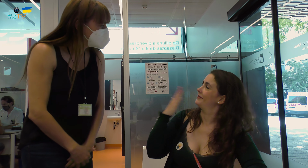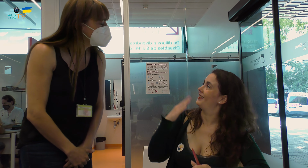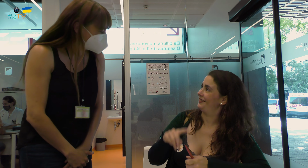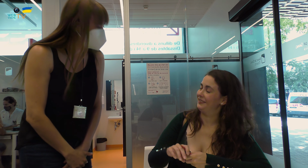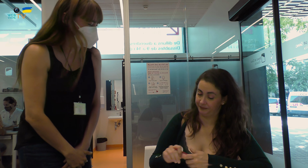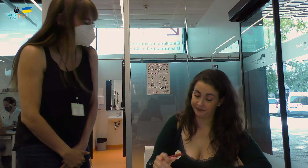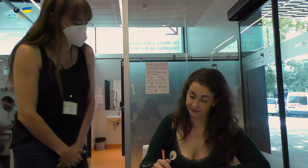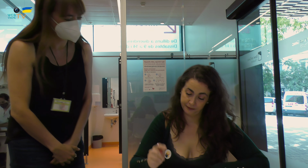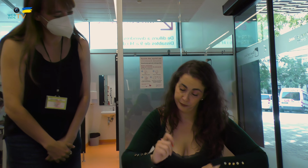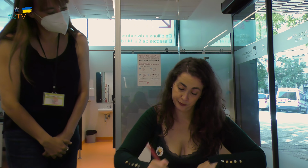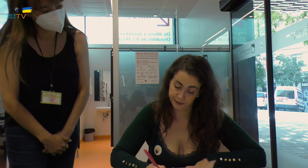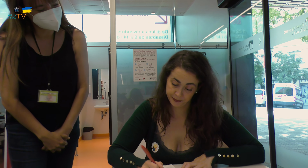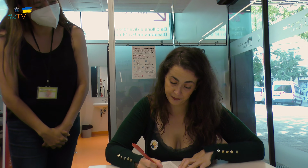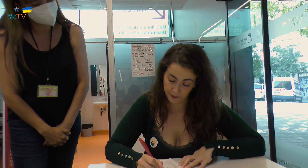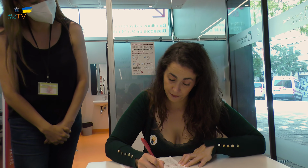Ah, gràcies. No.